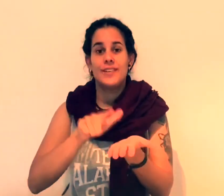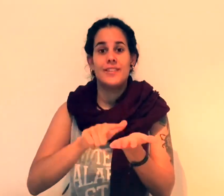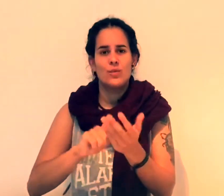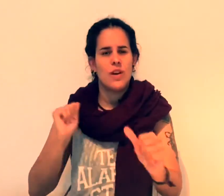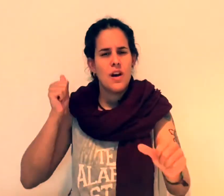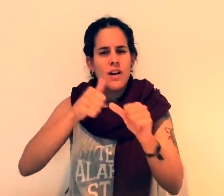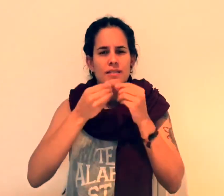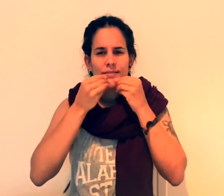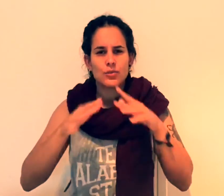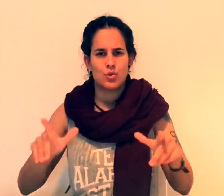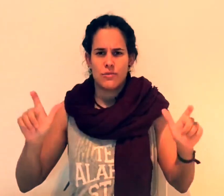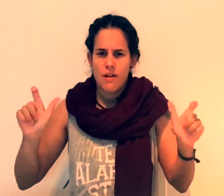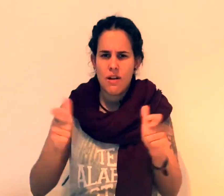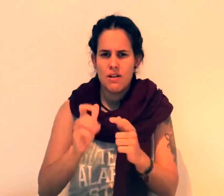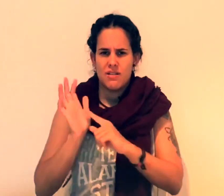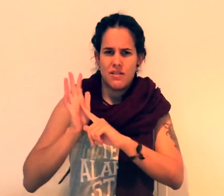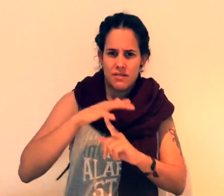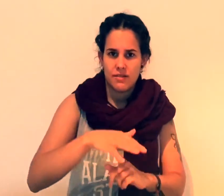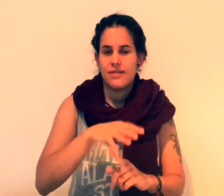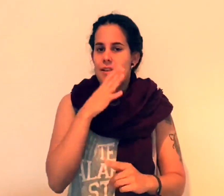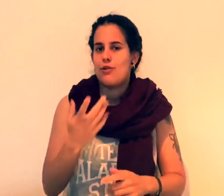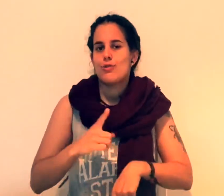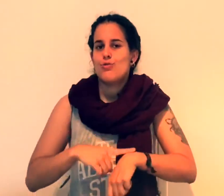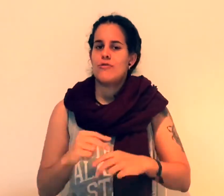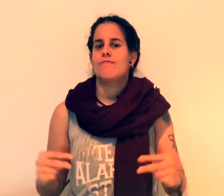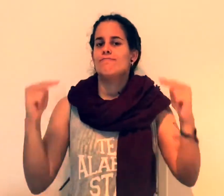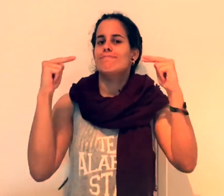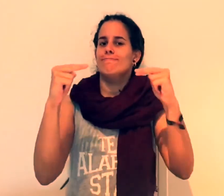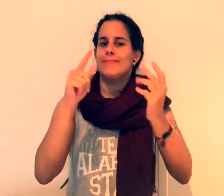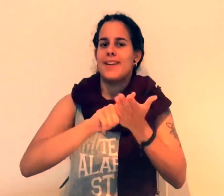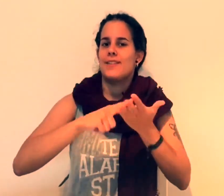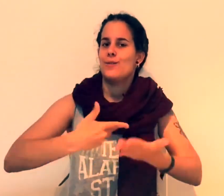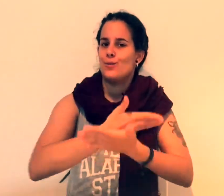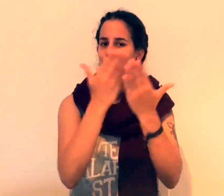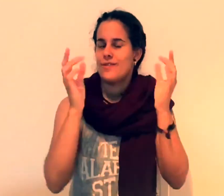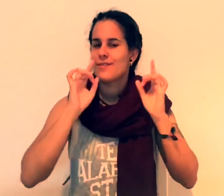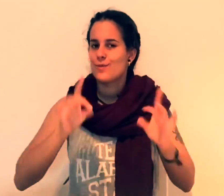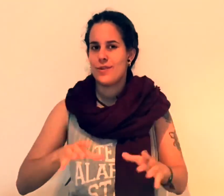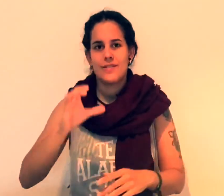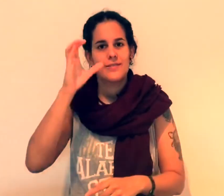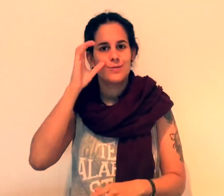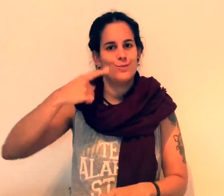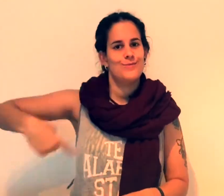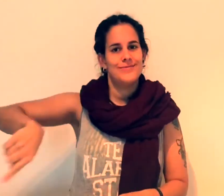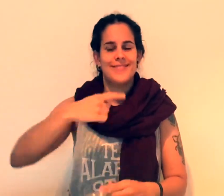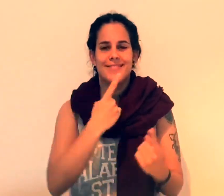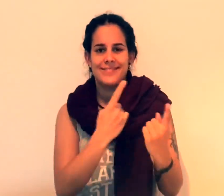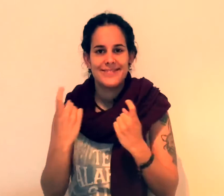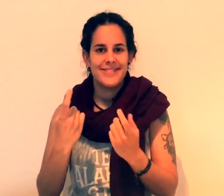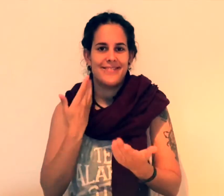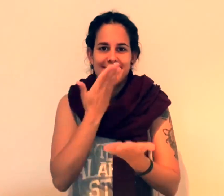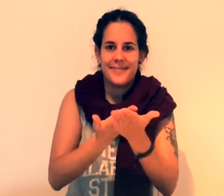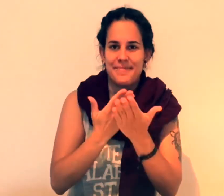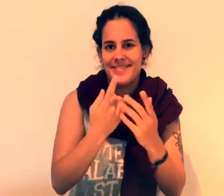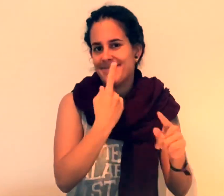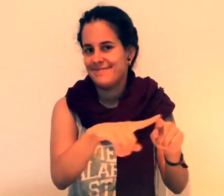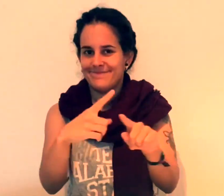lengua históricamente minoritaria y minorizada, por lo que es hora de que reciba el mismo respeto que reciben las demás lenguas orales, y seamos escuchades en cuanto a nuestras necesidaes y demandas, entre otros.